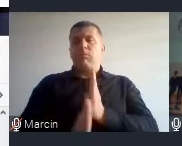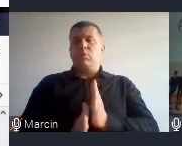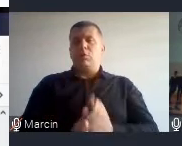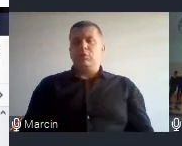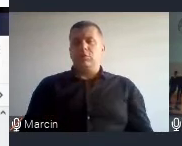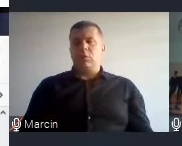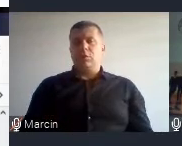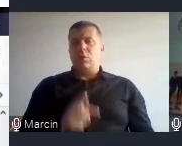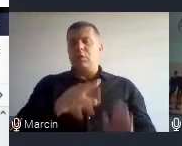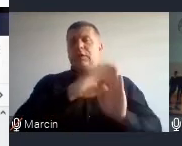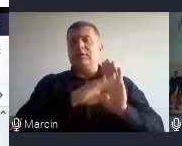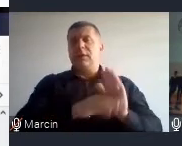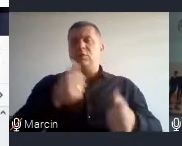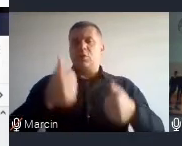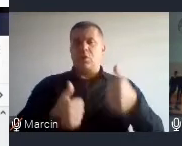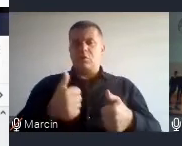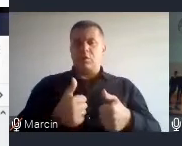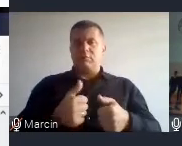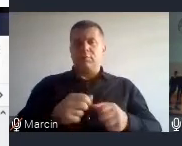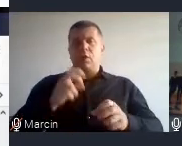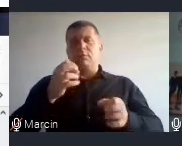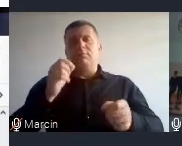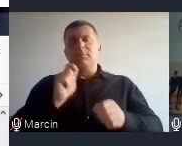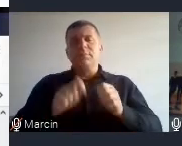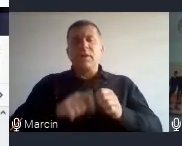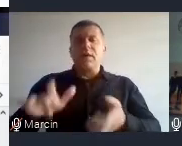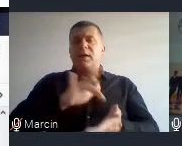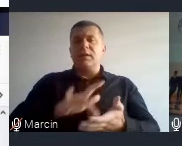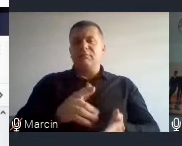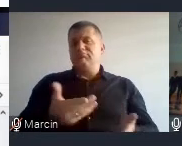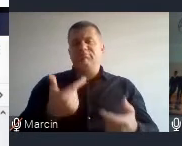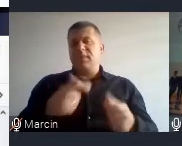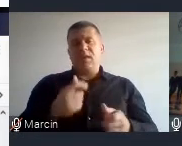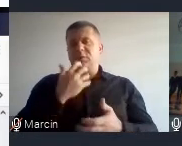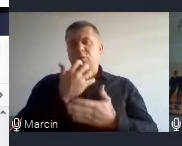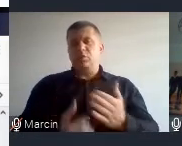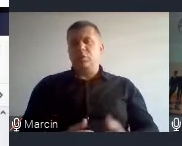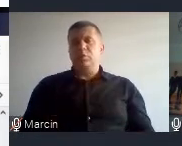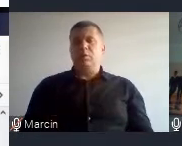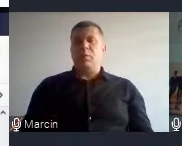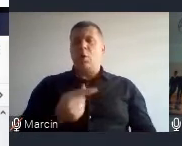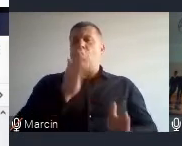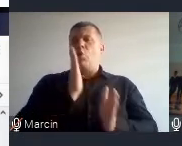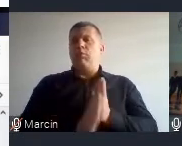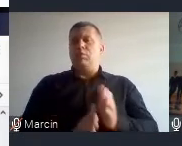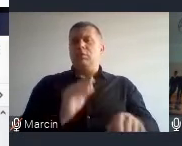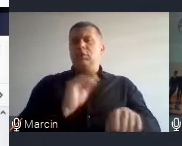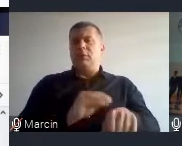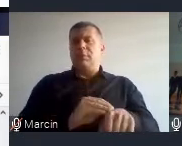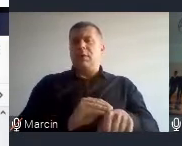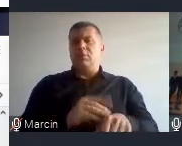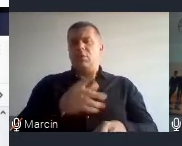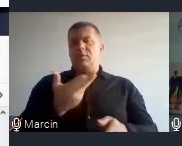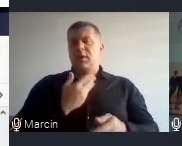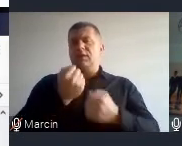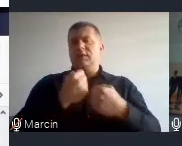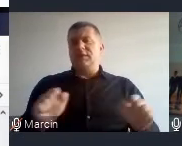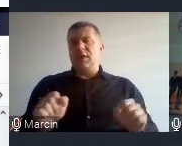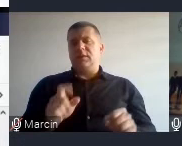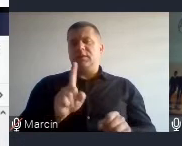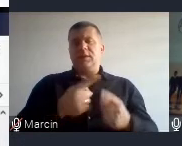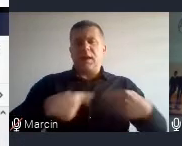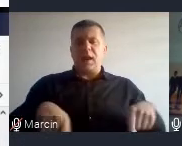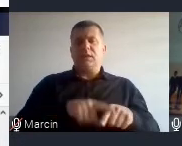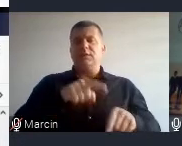Tu zasada konkurencyjności i rozeznanie rynku nie ma racji bytu, a ponieważ uproszczone metody zwalniają Beneficjentów z realizacji takich zamówień.